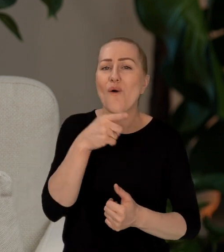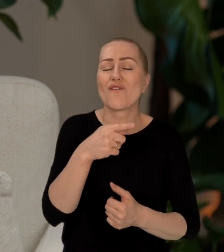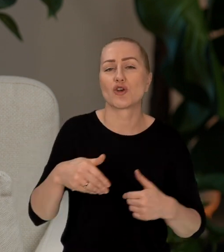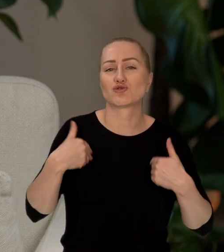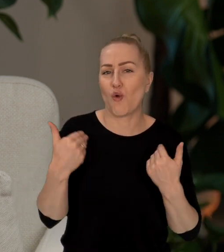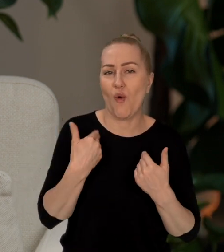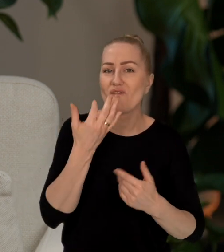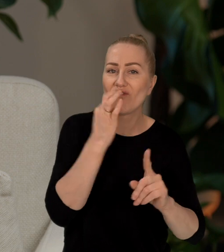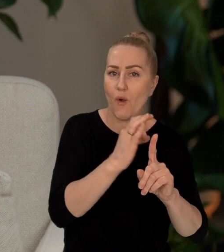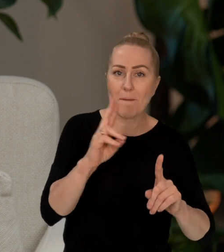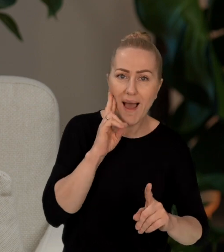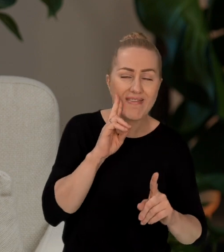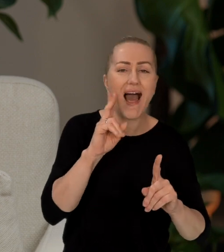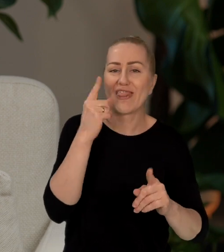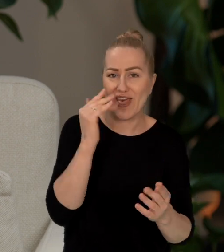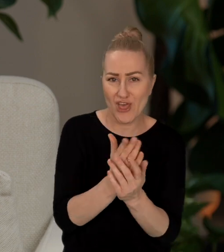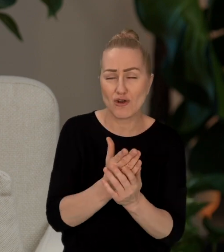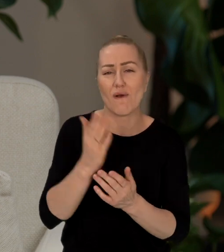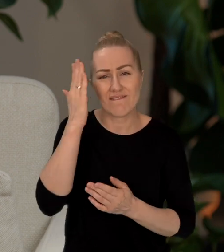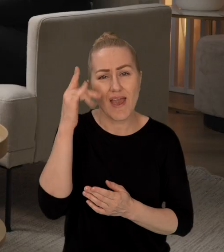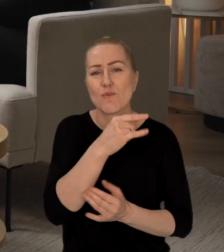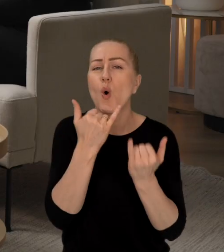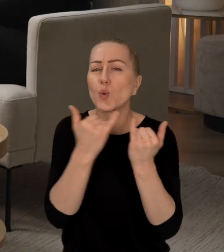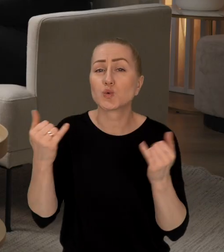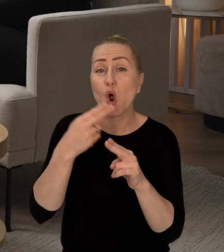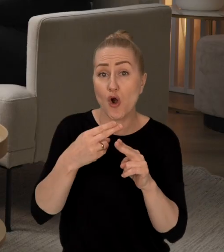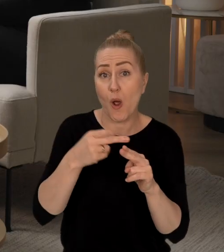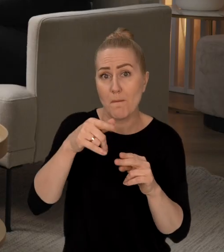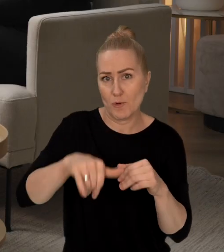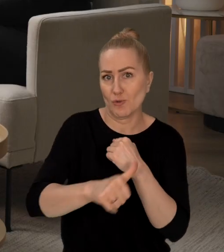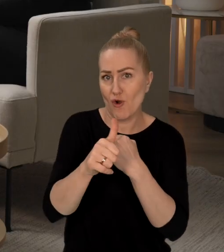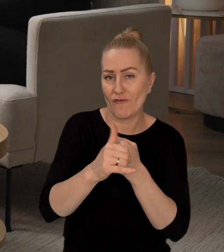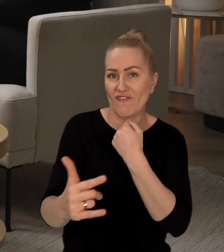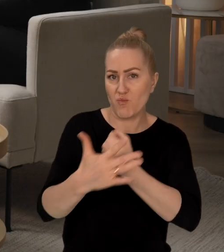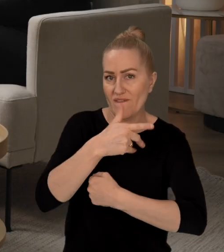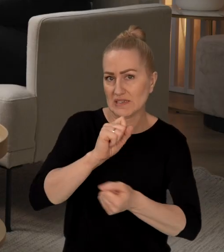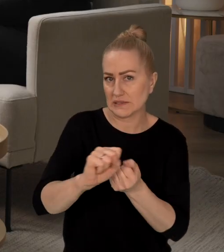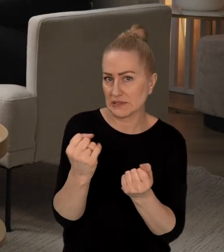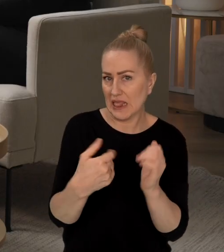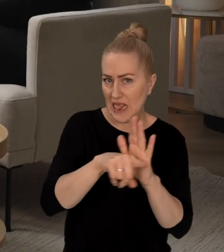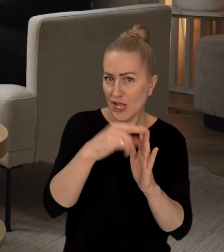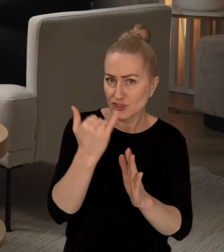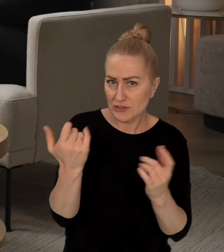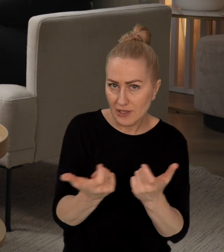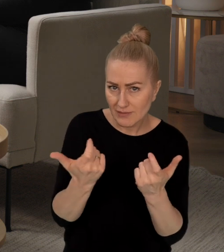Rozumiem, że te różne infekcje mogą też wpłynąć na dziecko. Mogą. I dlatego wykorzystujemy to